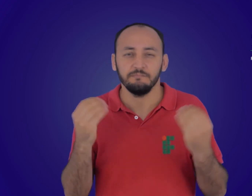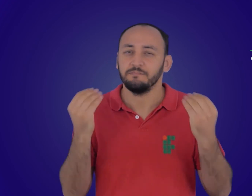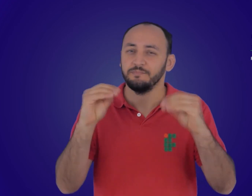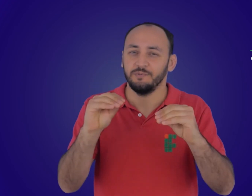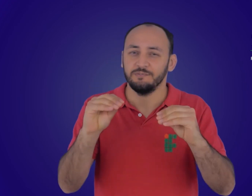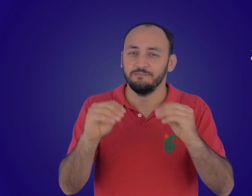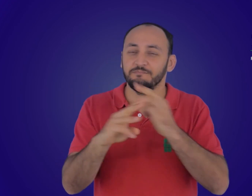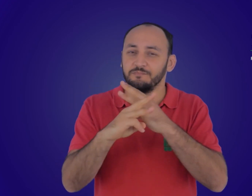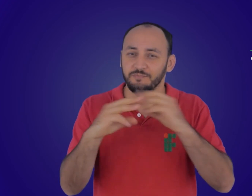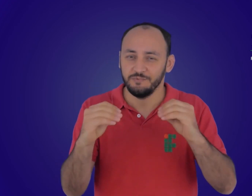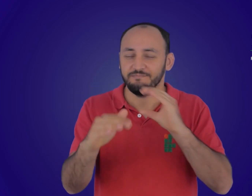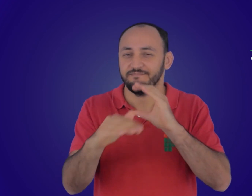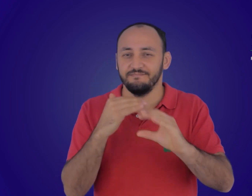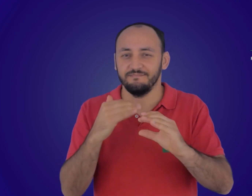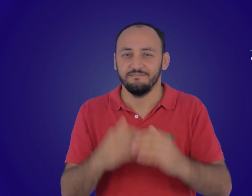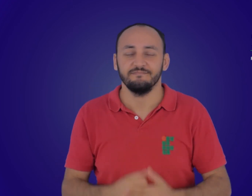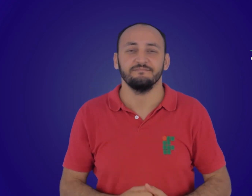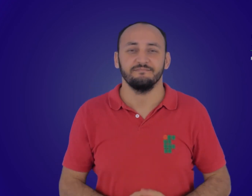Encaminhe a resposta no moodle.